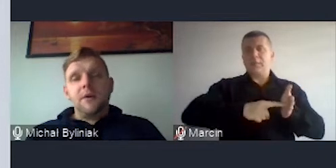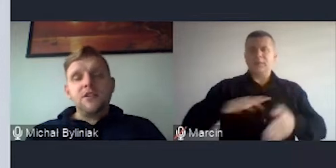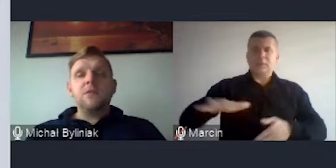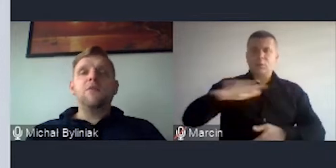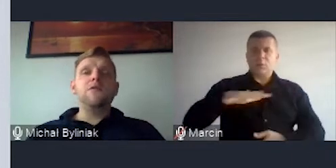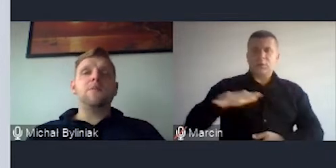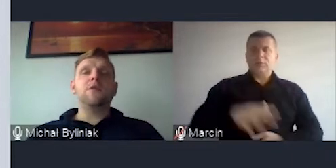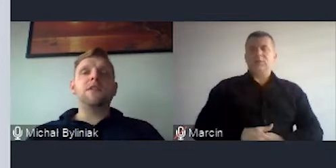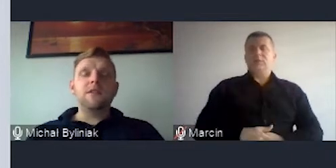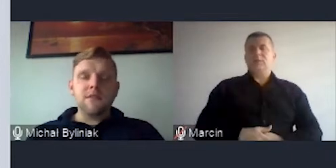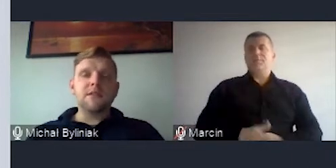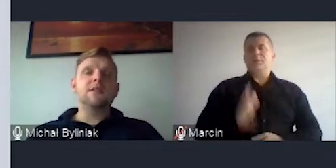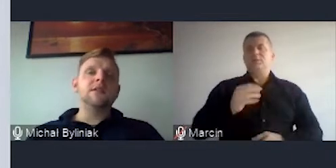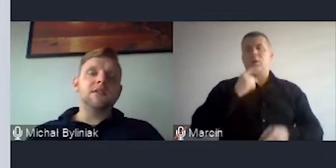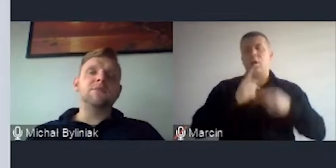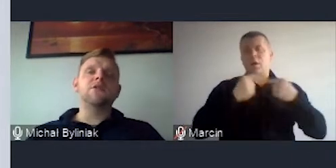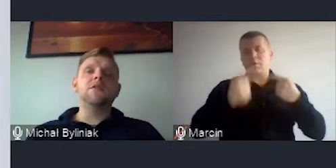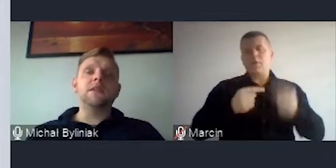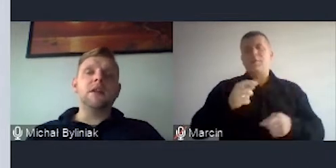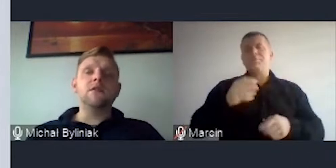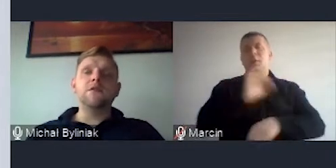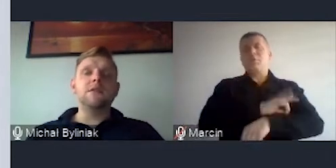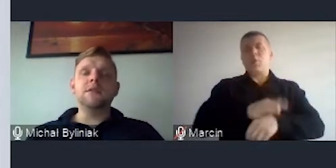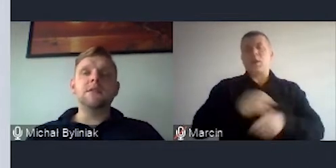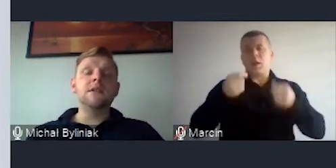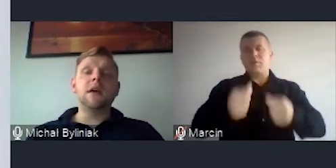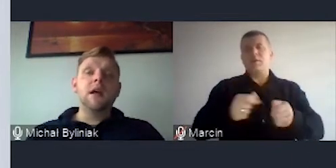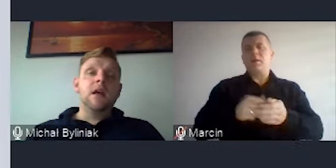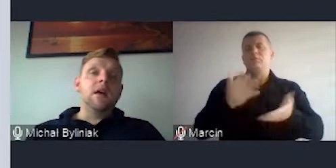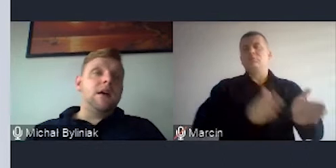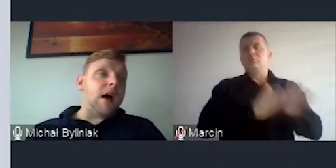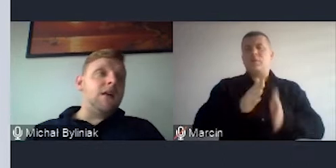będziemy mówić o projektach inwestycyjnych na przygotowanie terenów inwestycyjnych,